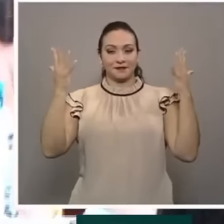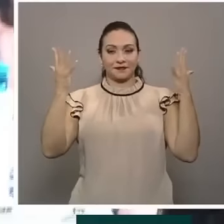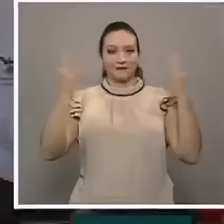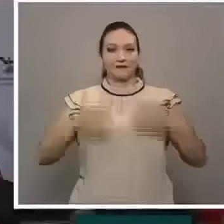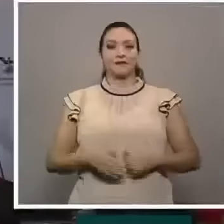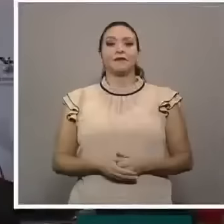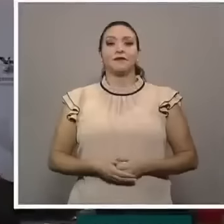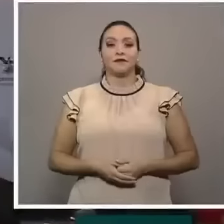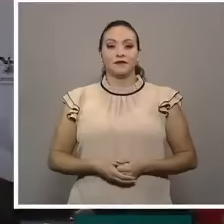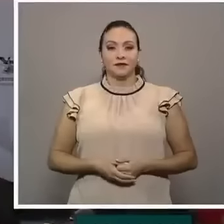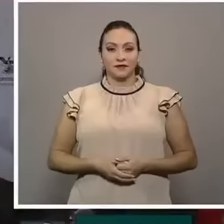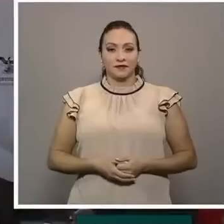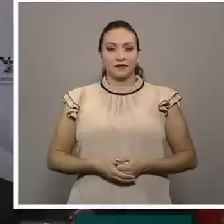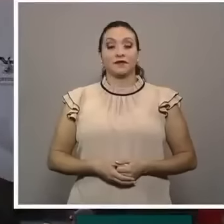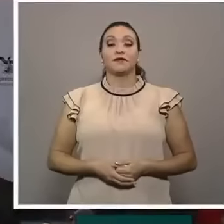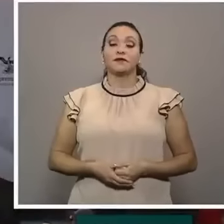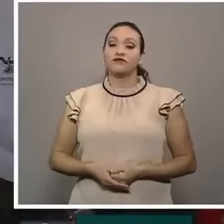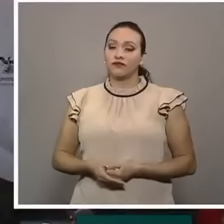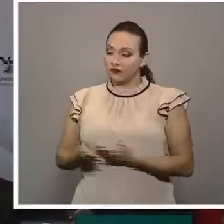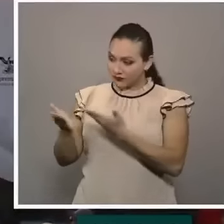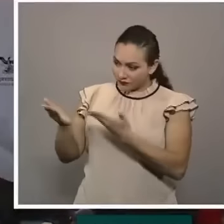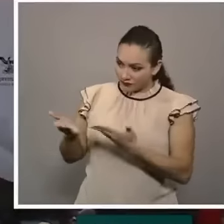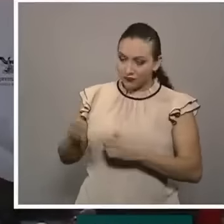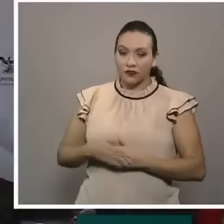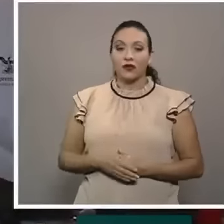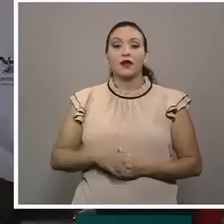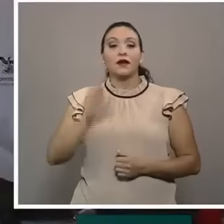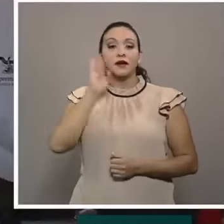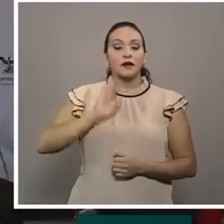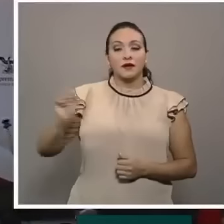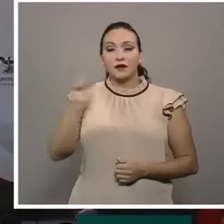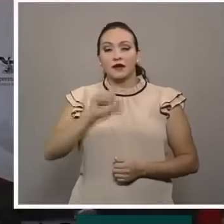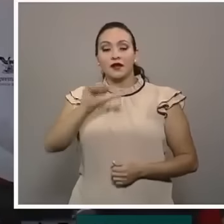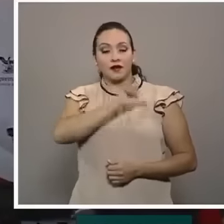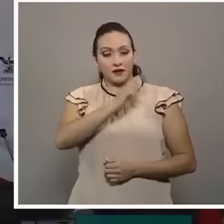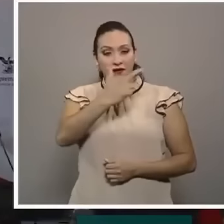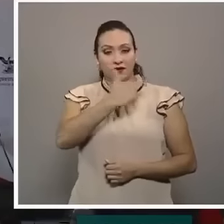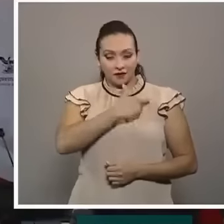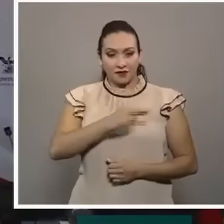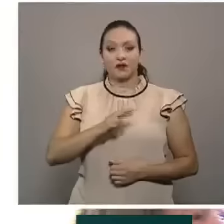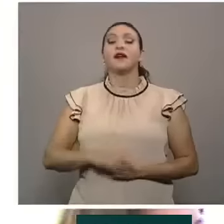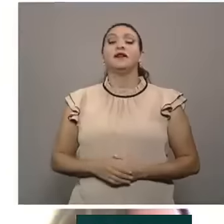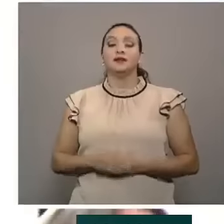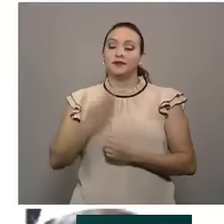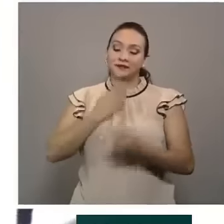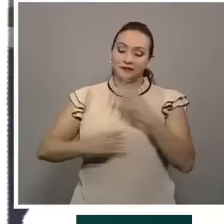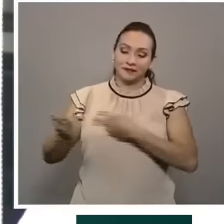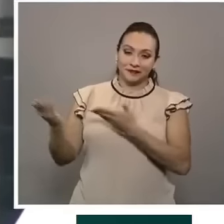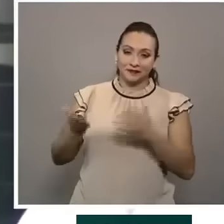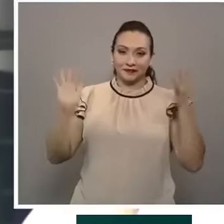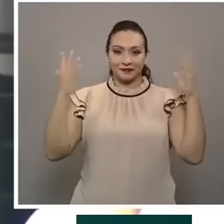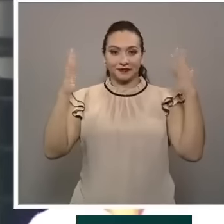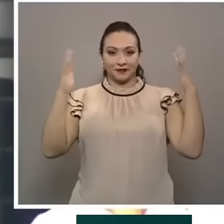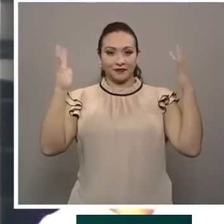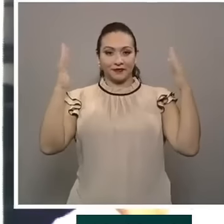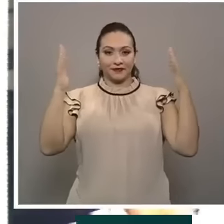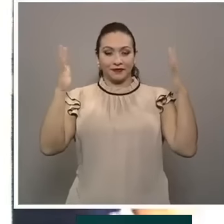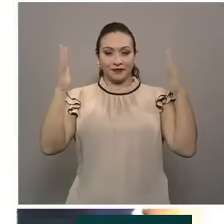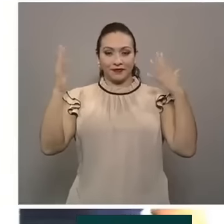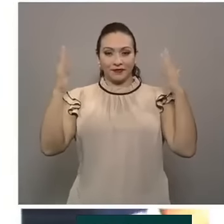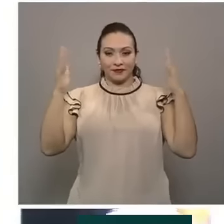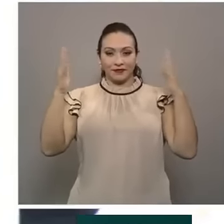y está también el ministro Arístides Rodrigo Guerrero García,